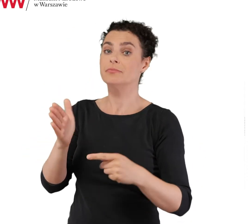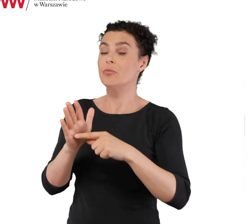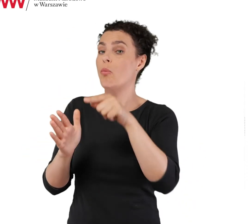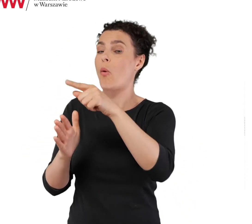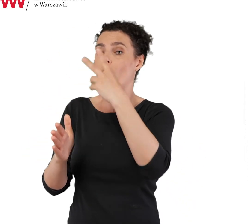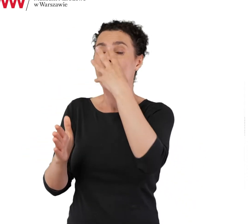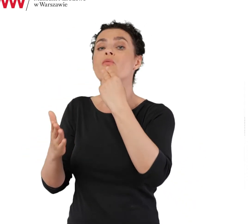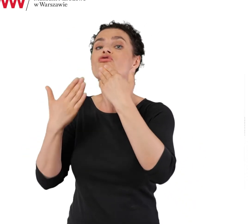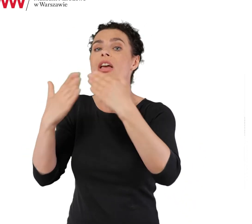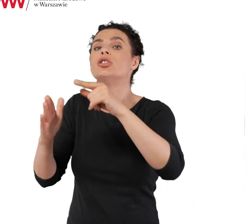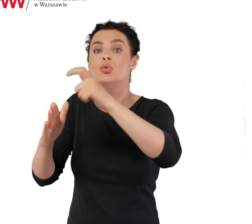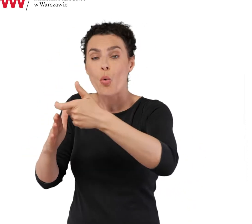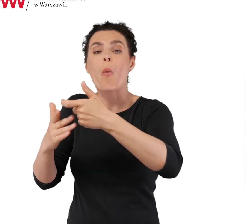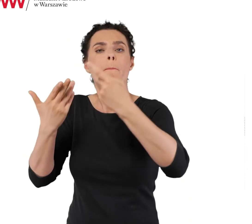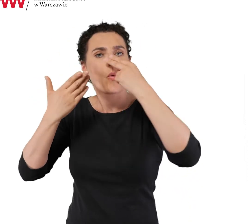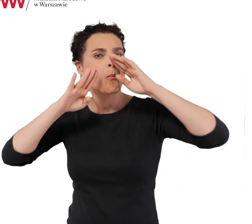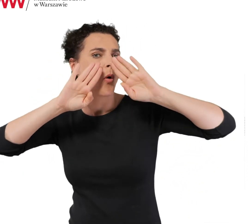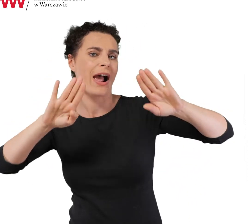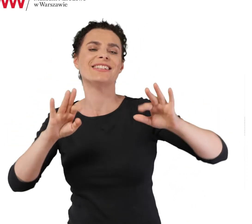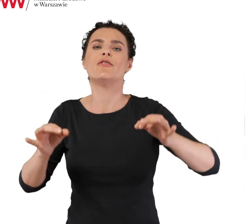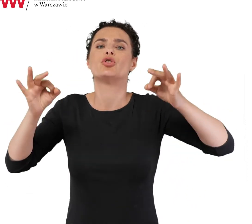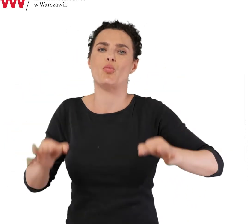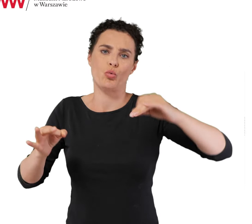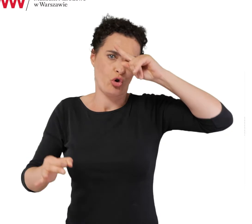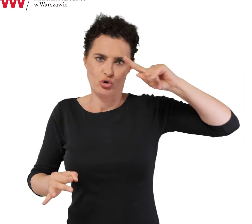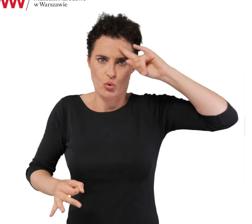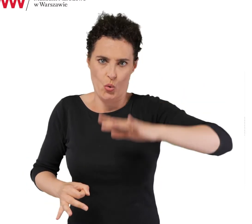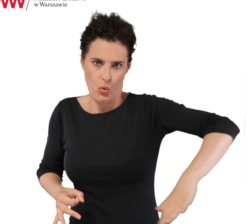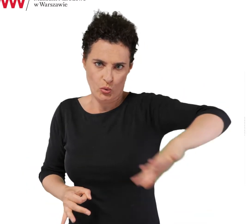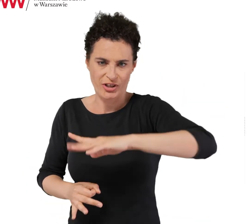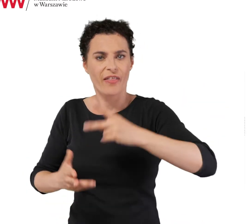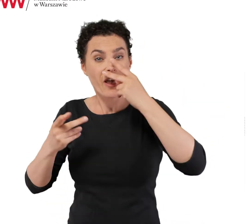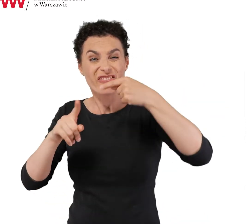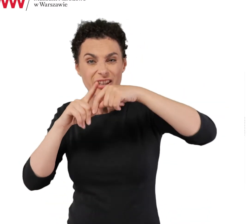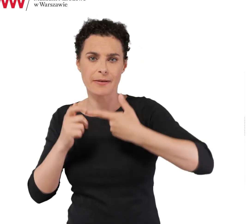miał ujawniać zepsucie współczesnego społeczeństwa,